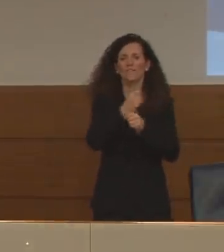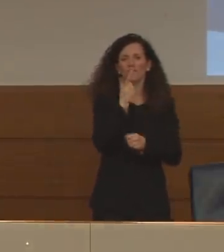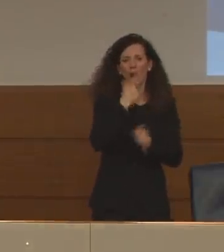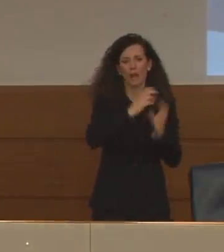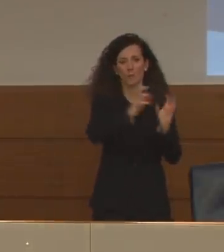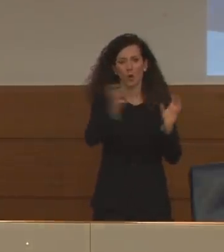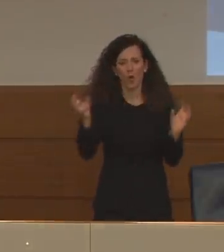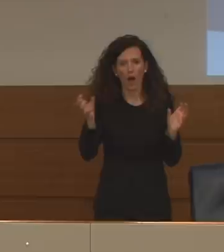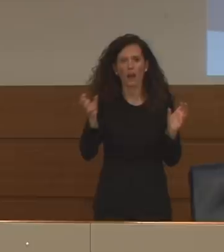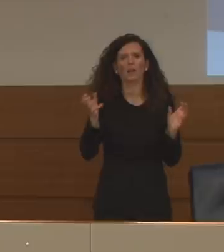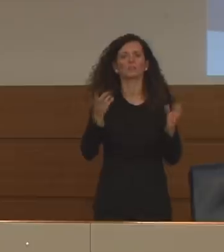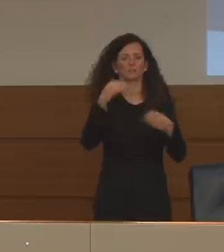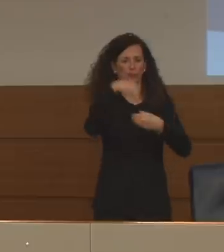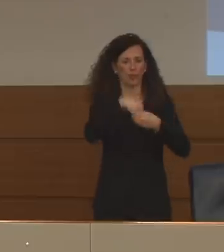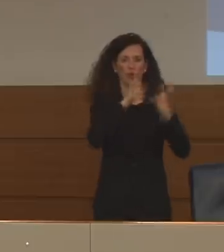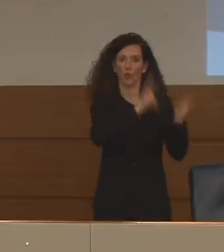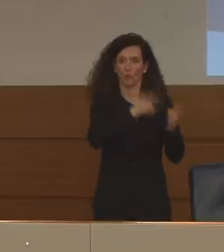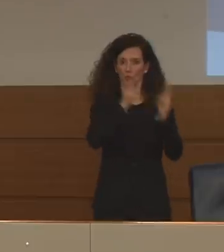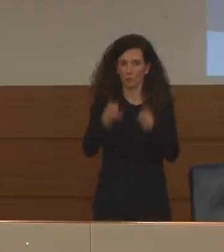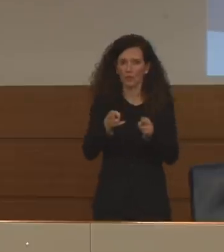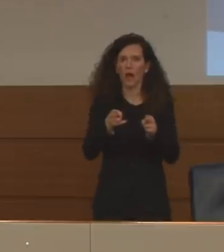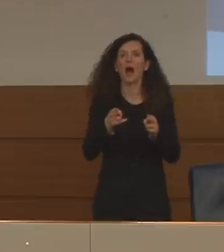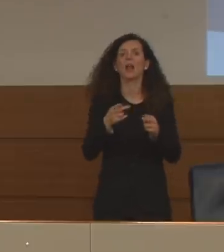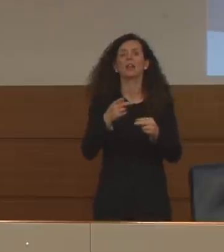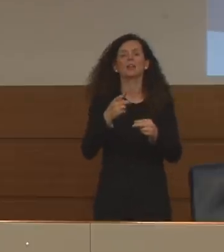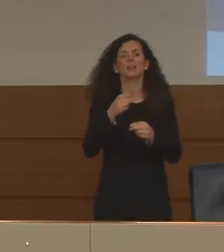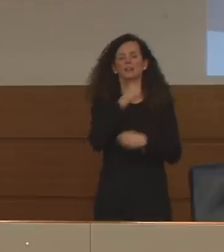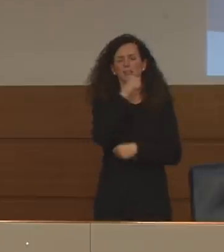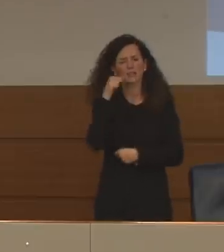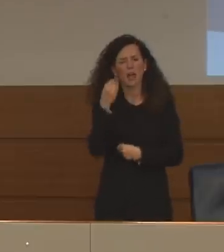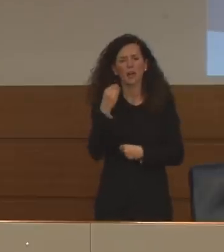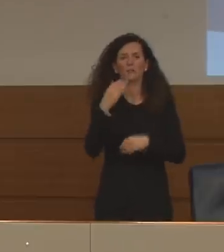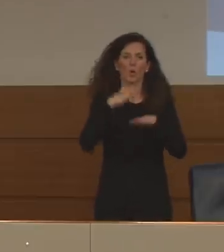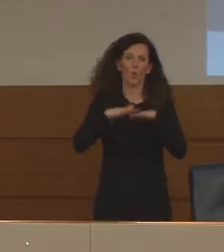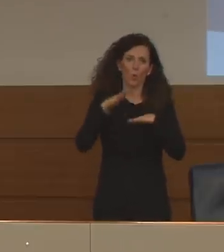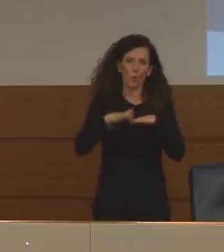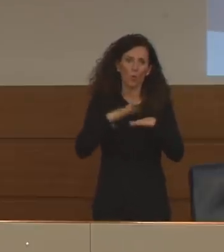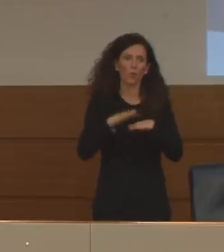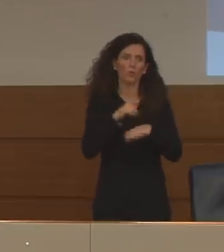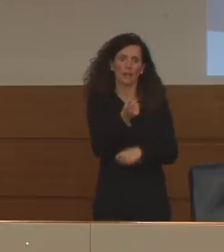presidi, è opportuno che vengano usati quanto più appropriatamente possibile